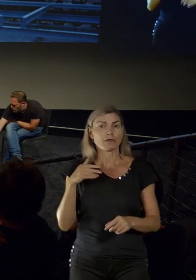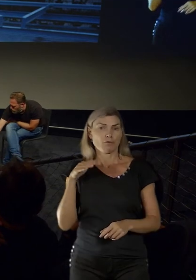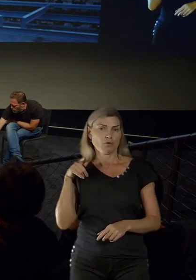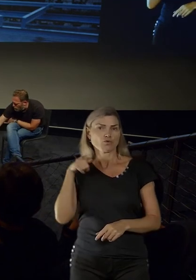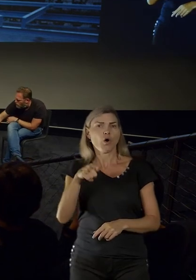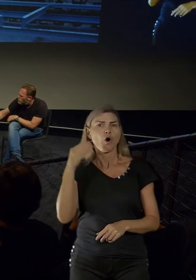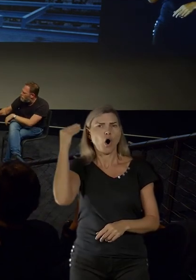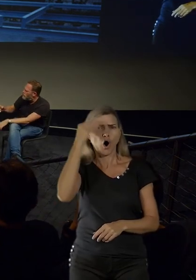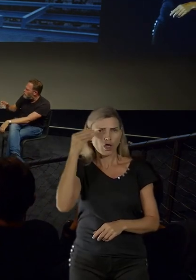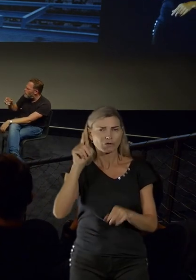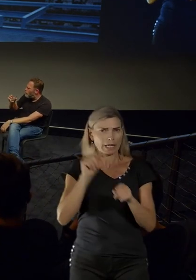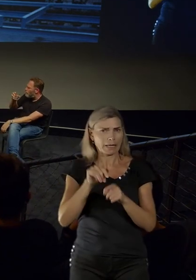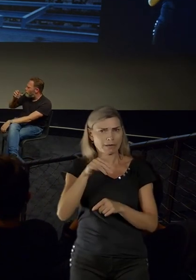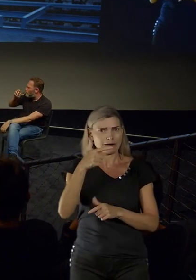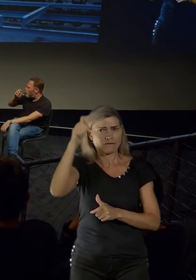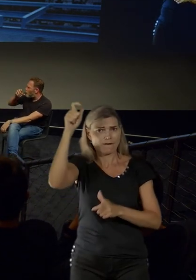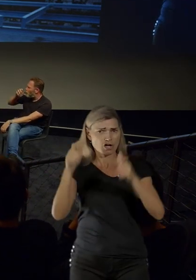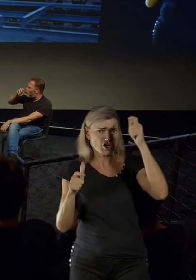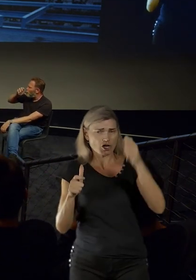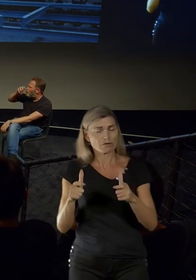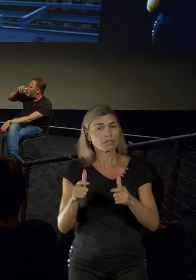Je to něco, co by se ve městě mělo objevovat víc?